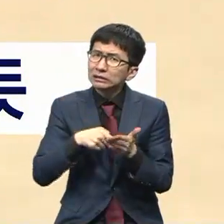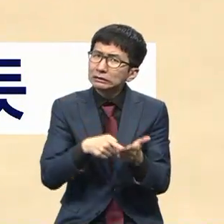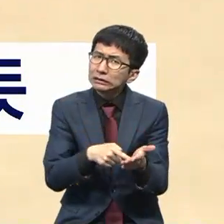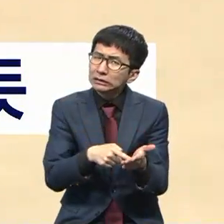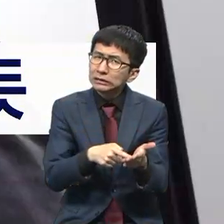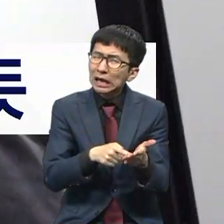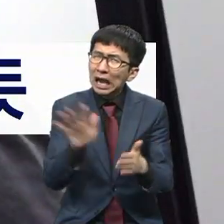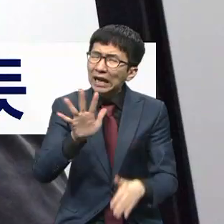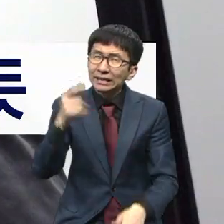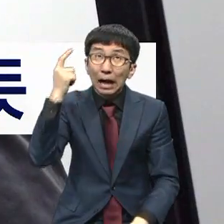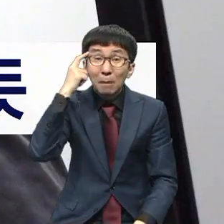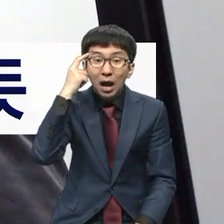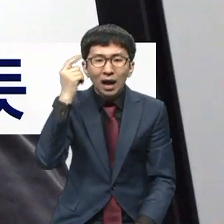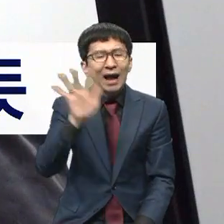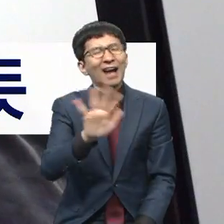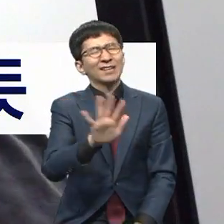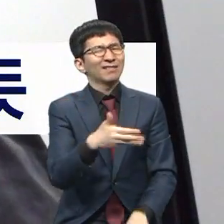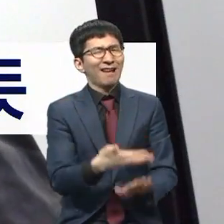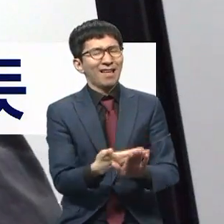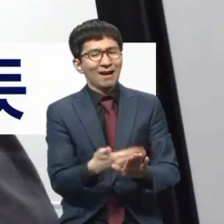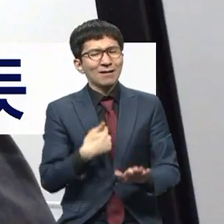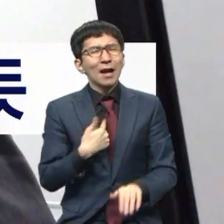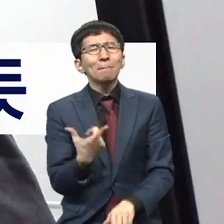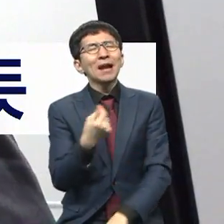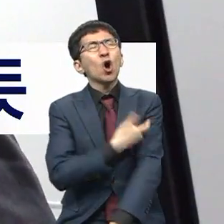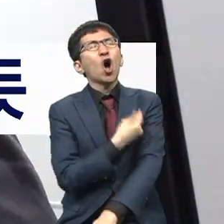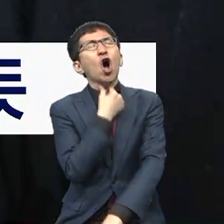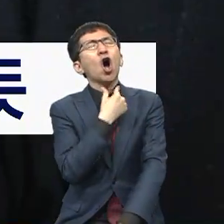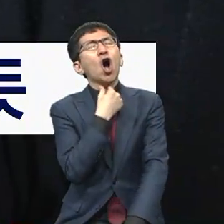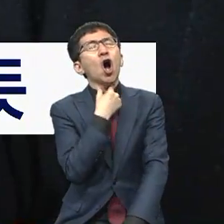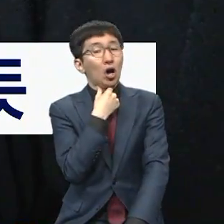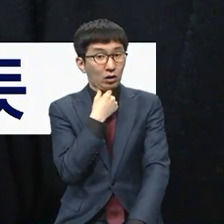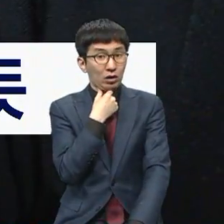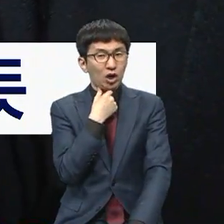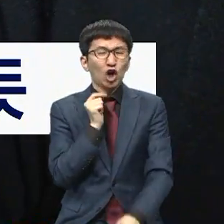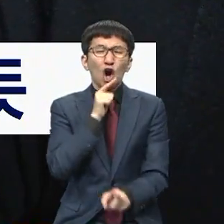조금이라도 백신을 일찍 맞으려는 일반인들이 대거 몰릴 것으로 보입니다.